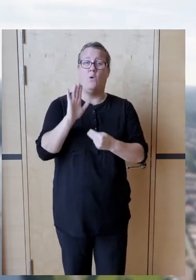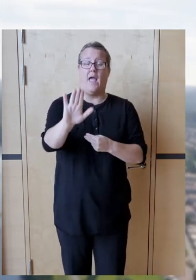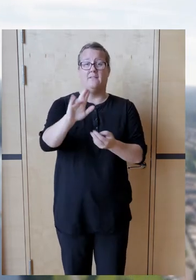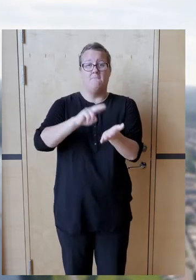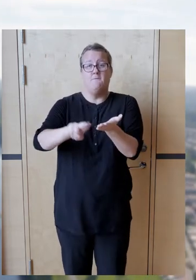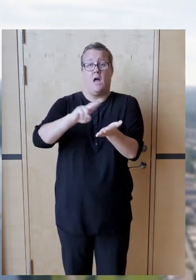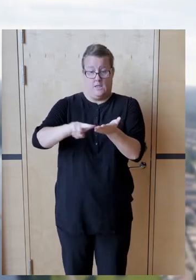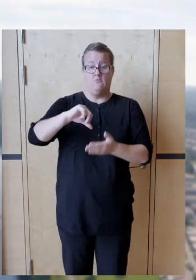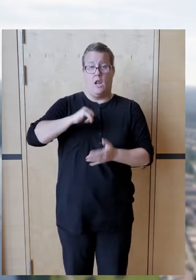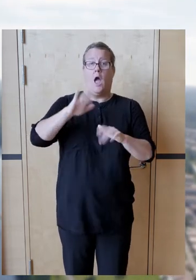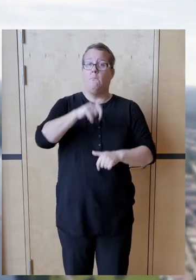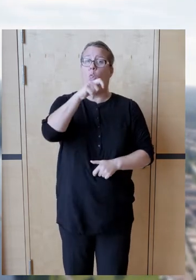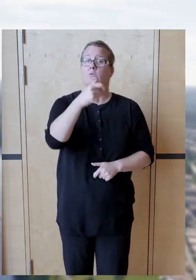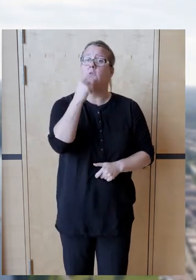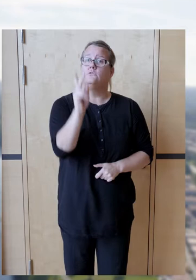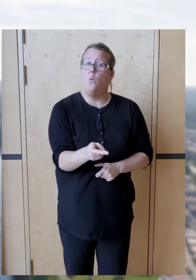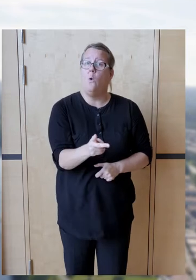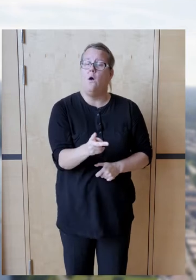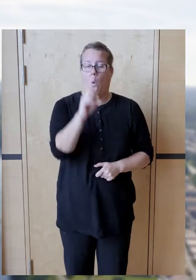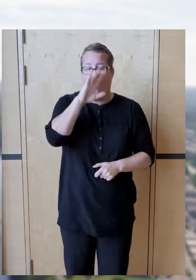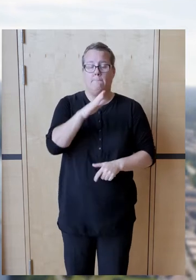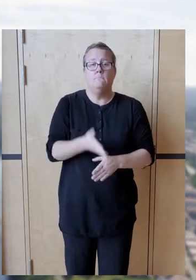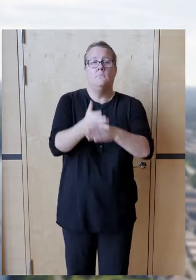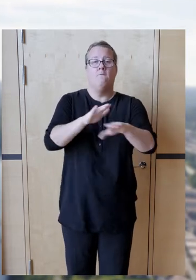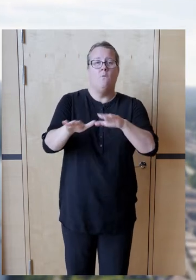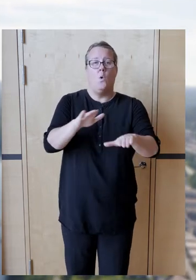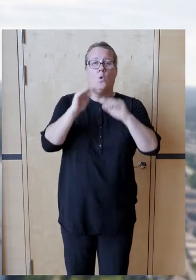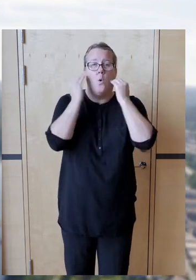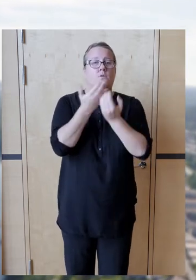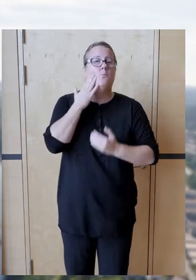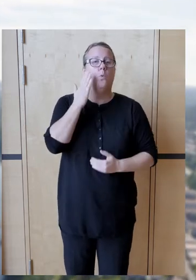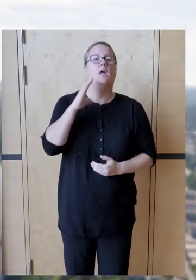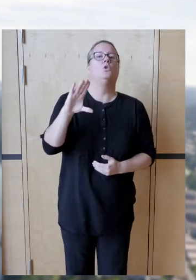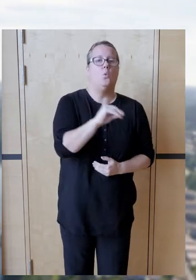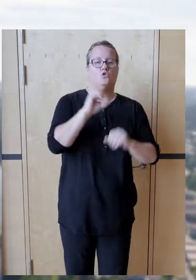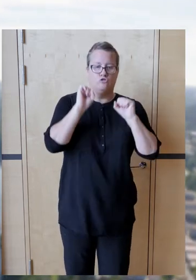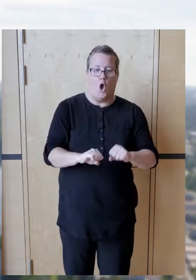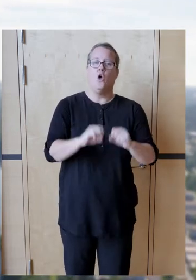Har sagt att ska man bygga ett nytt vård och omsorgsboende då ska det vara av den här storleken igen